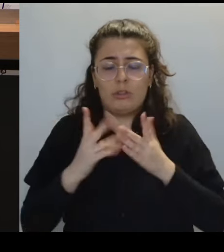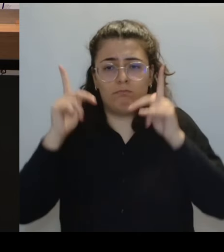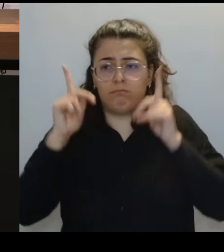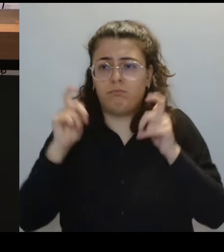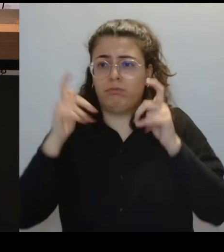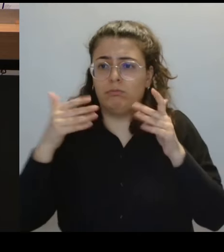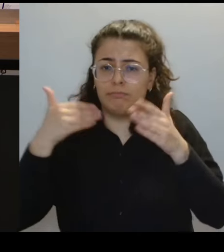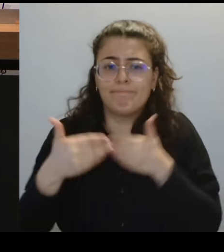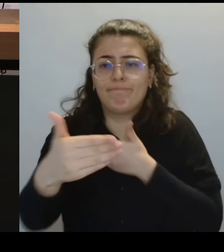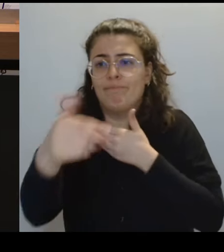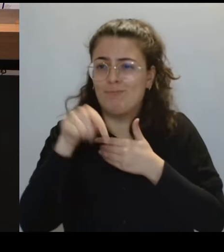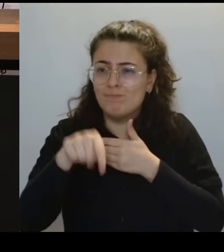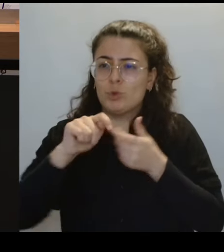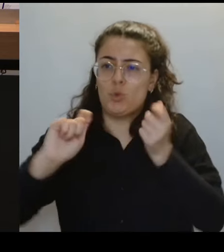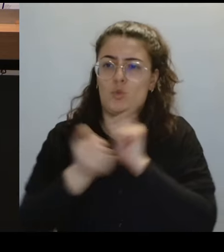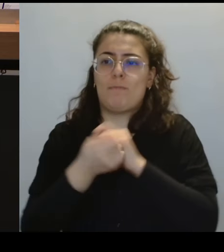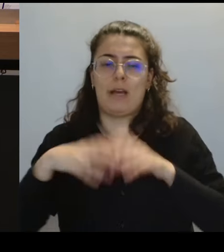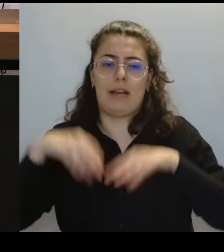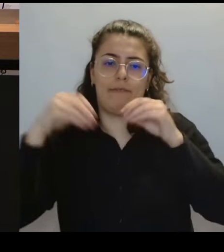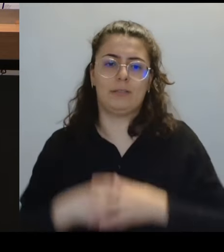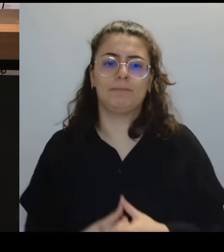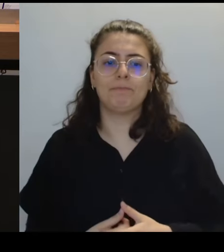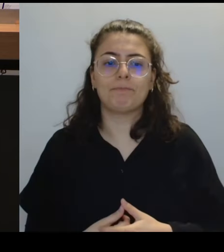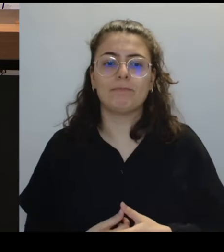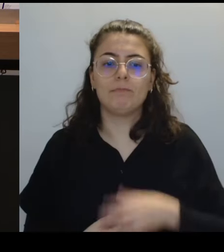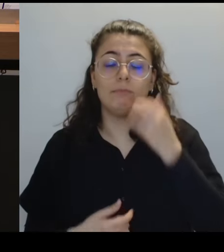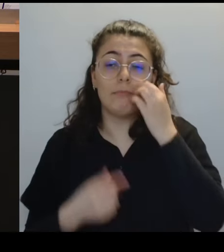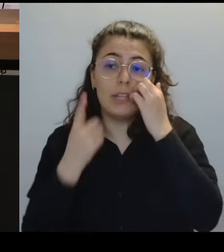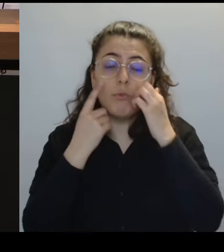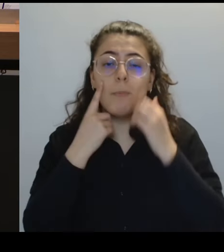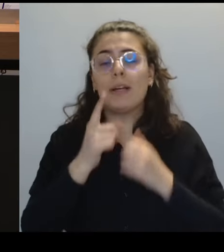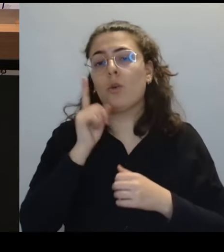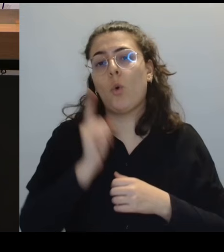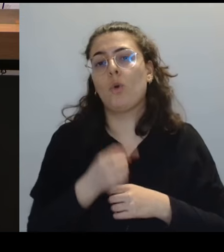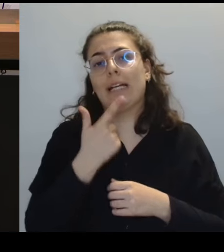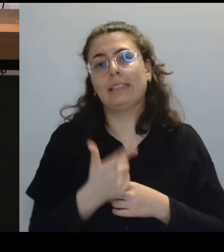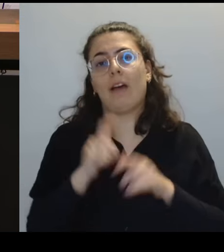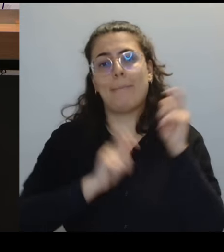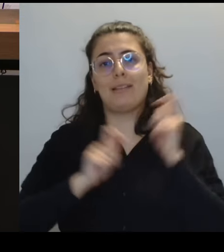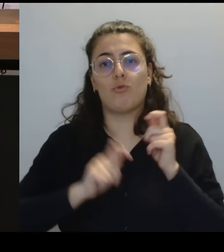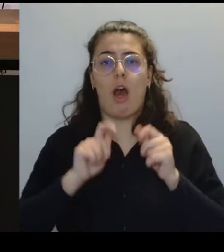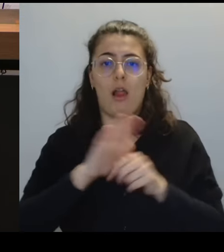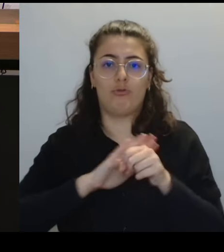aktuell fehlen 102 Personalstellen. Gleichzeitig sind zwei und 72